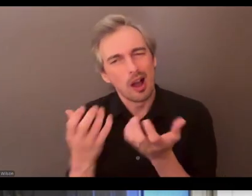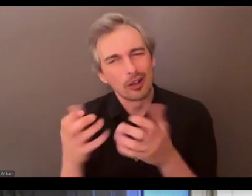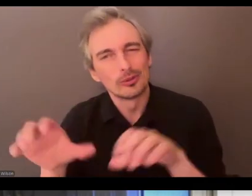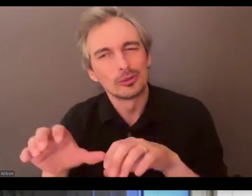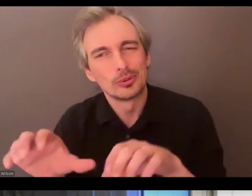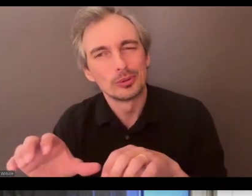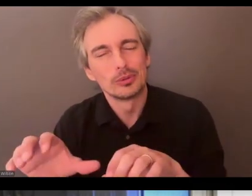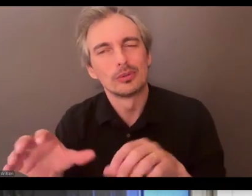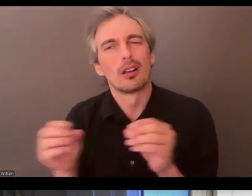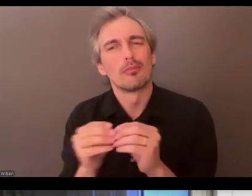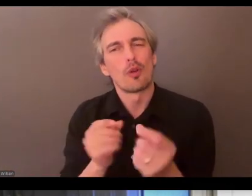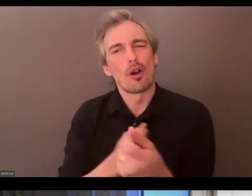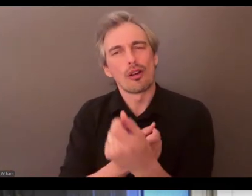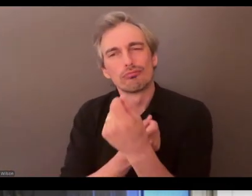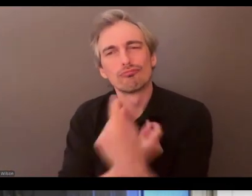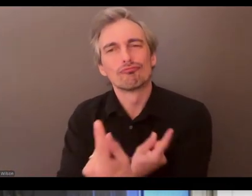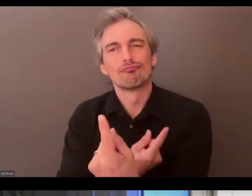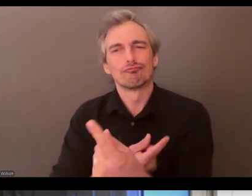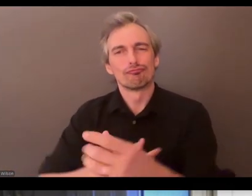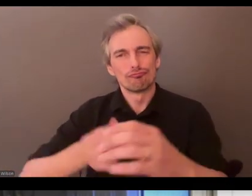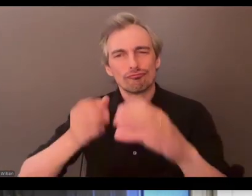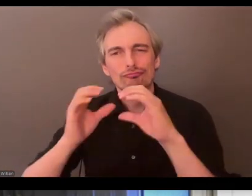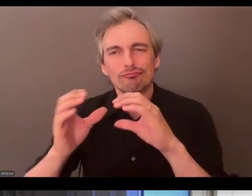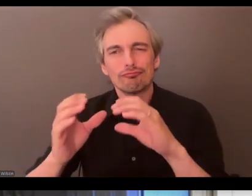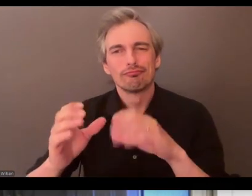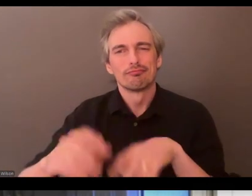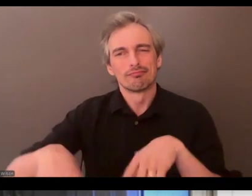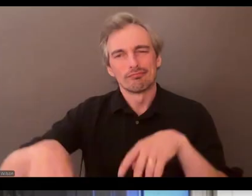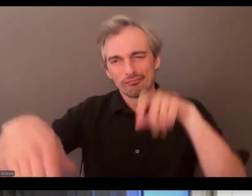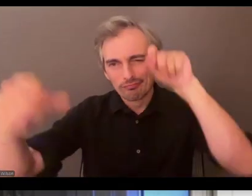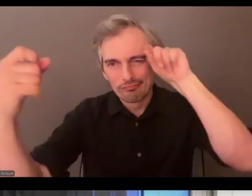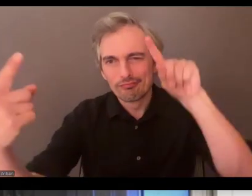このプロセス全体にはいくつかの落とし穴がありますよね。